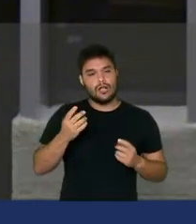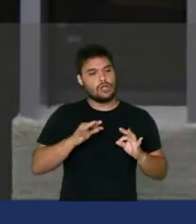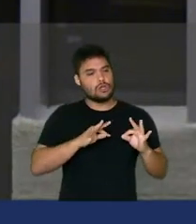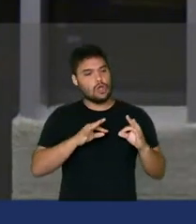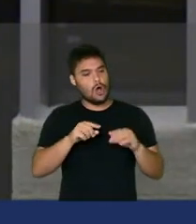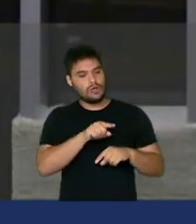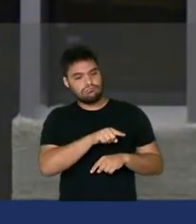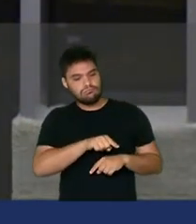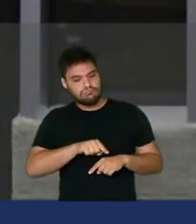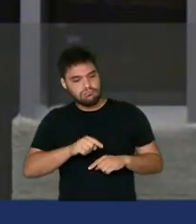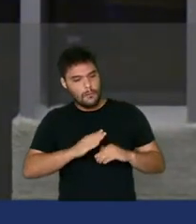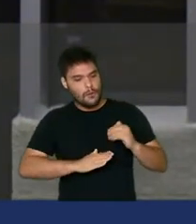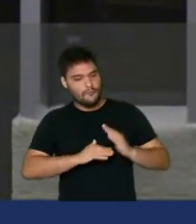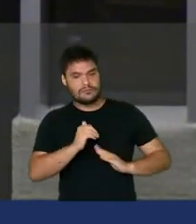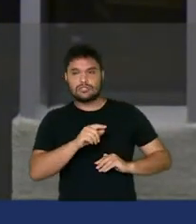KOKAY. ESSA GENTE TODA VAI SE BENEFICIAR BENEFICIAR. OS